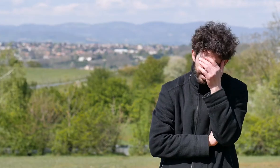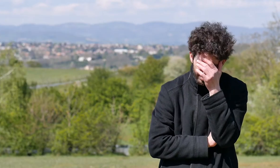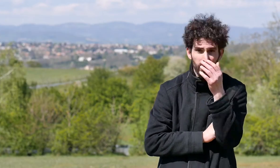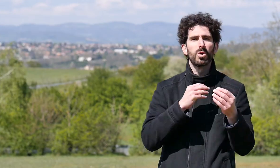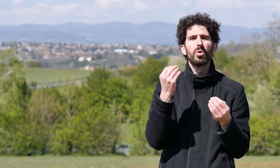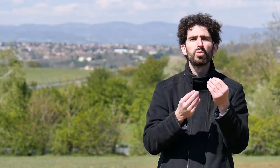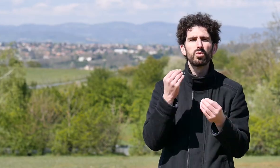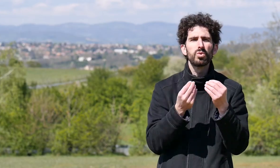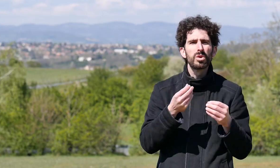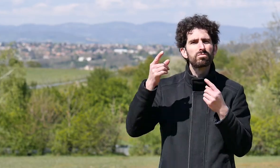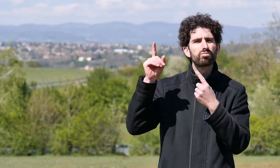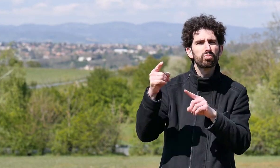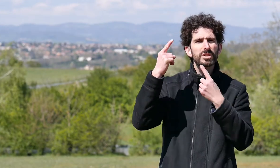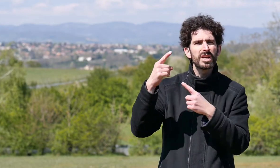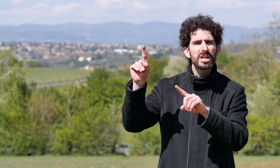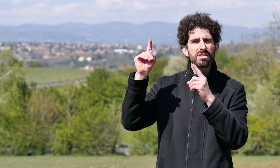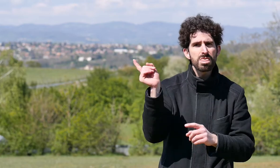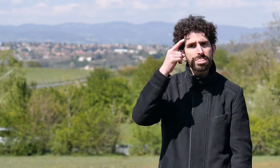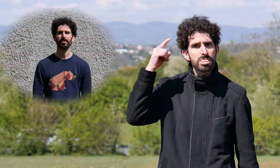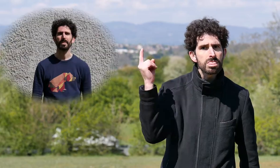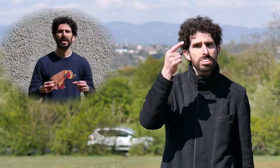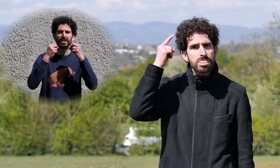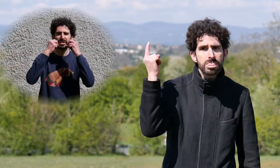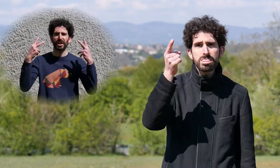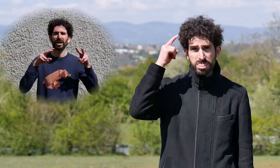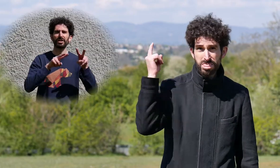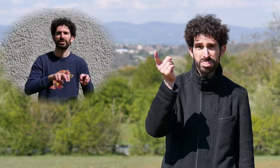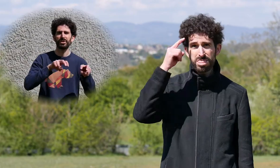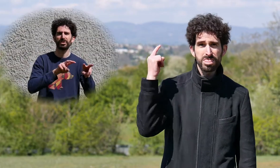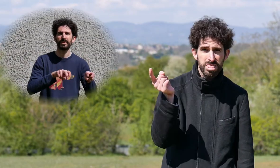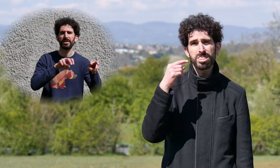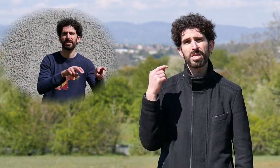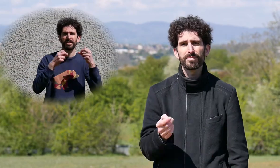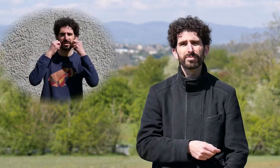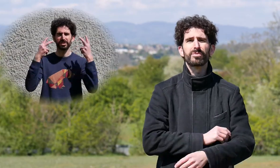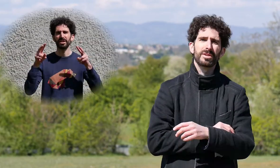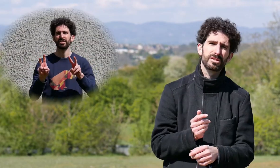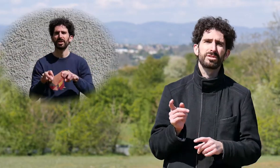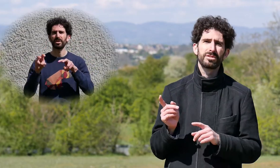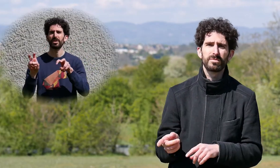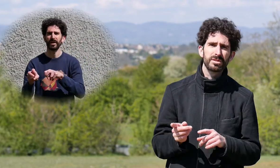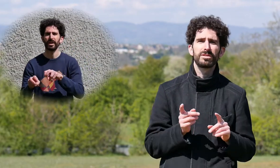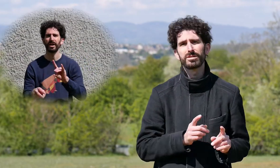Ou bien la musique qui tourne en boucle. * Chat chemine, chat s'en va. *